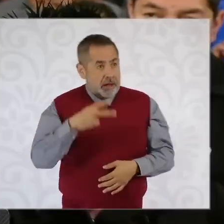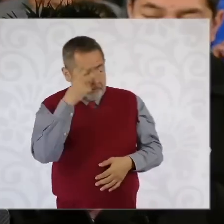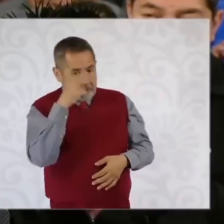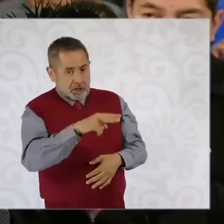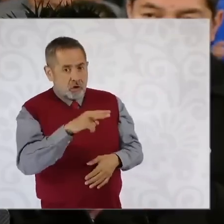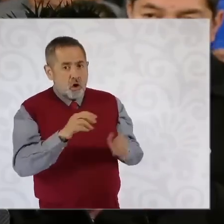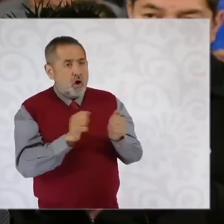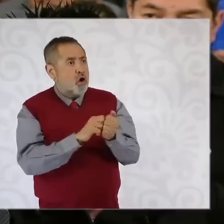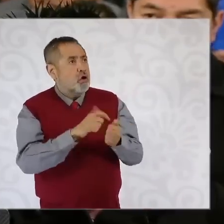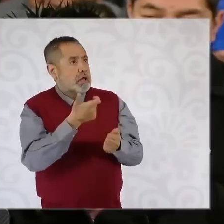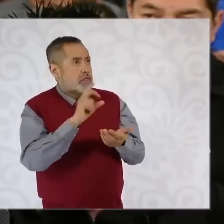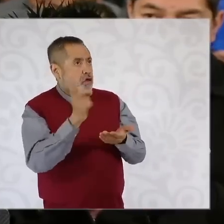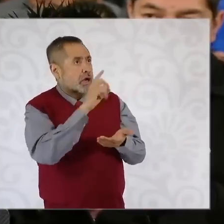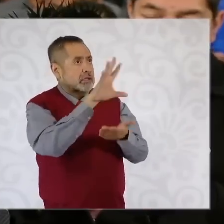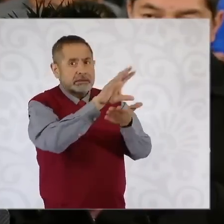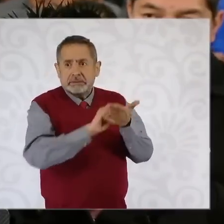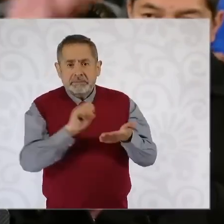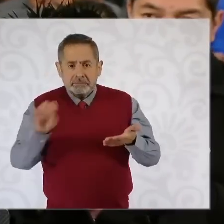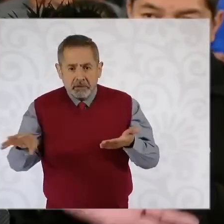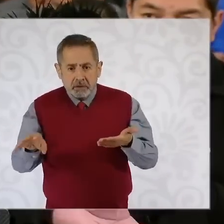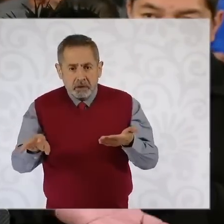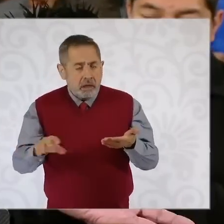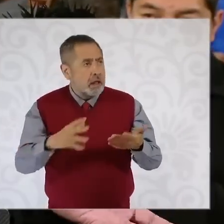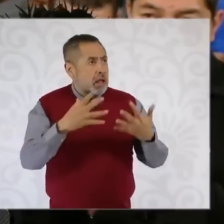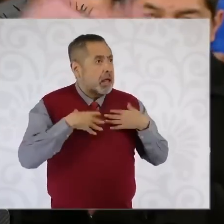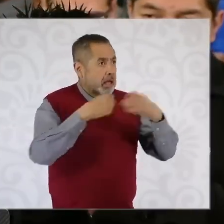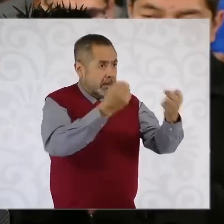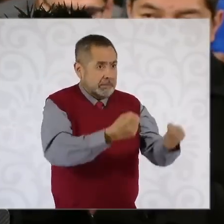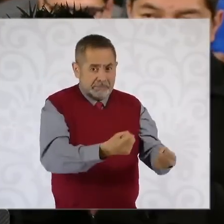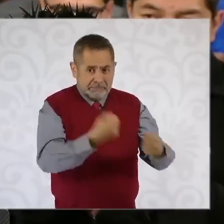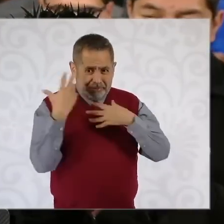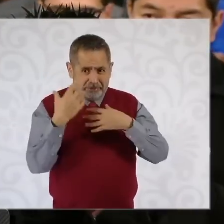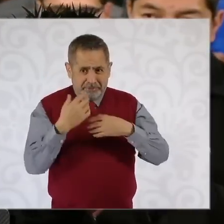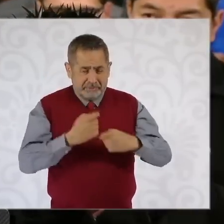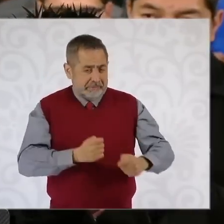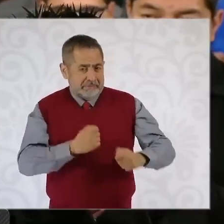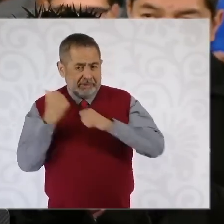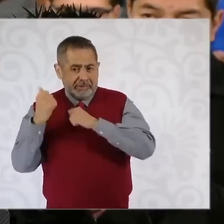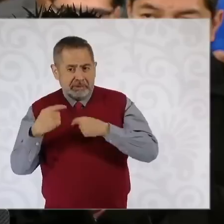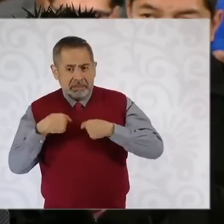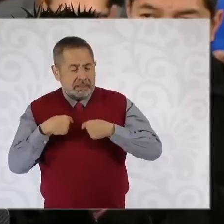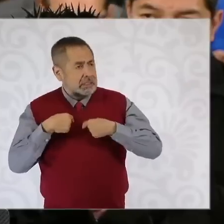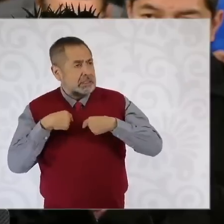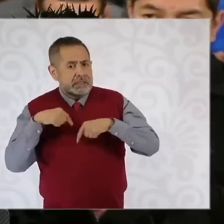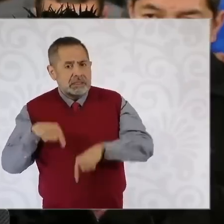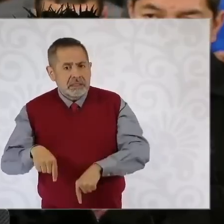las remesas pero que cuando ellos los expulsan o los deportan de Estados Unidos no los dejan